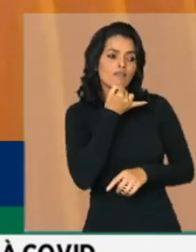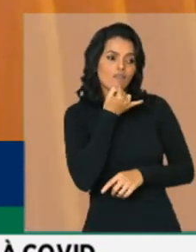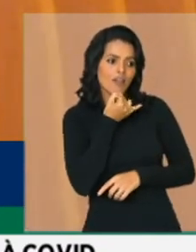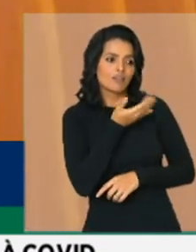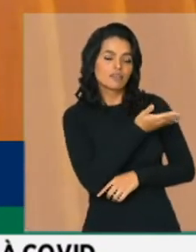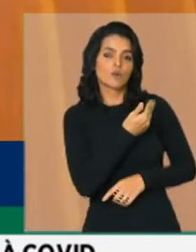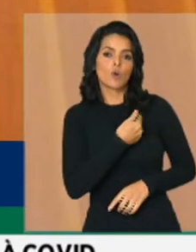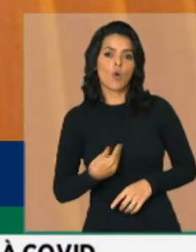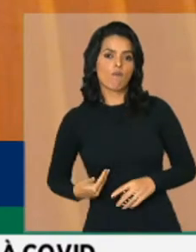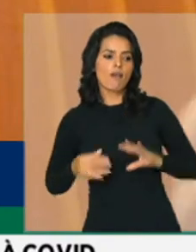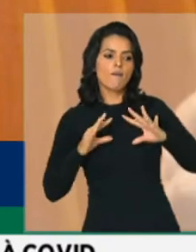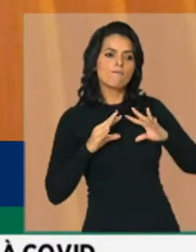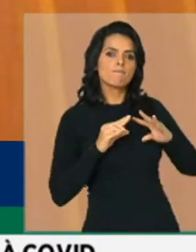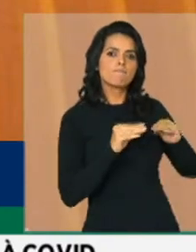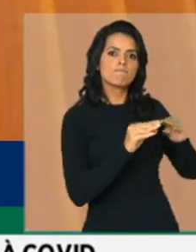MUITO MAIS PREOCUPADO... COM A PROTEÇÃO DE SUA PRÓPRIA